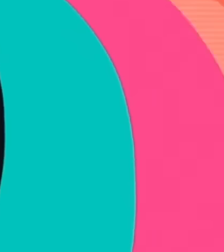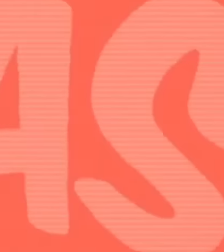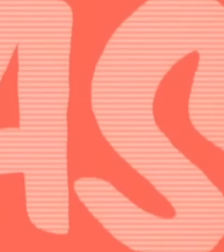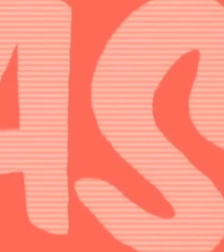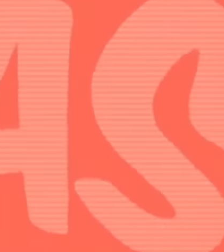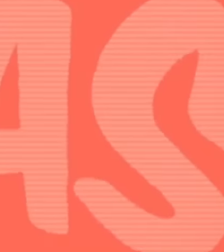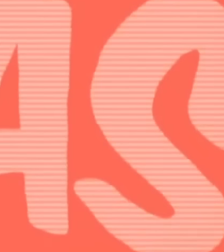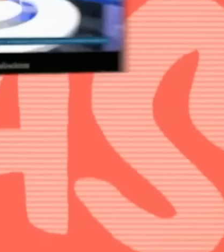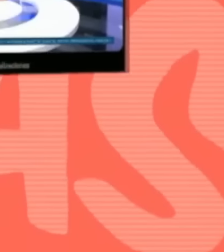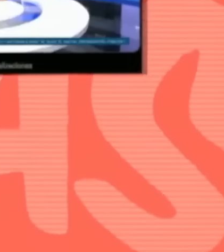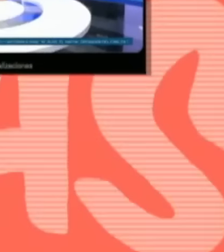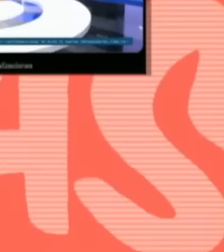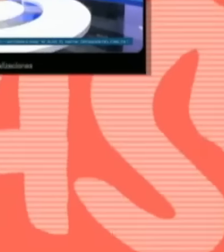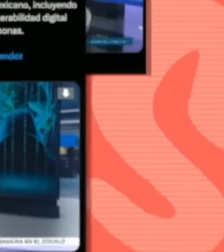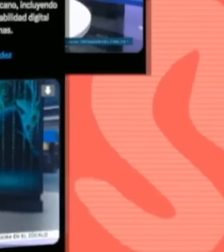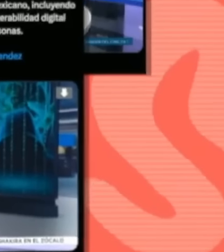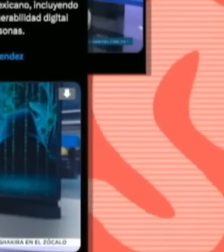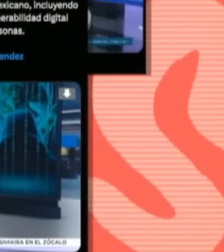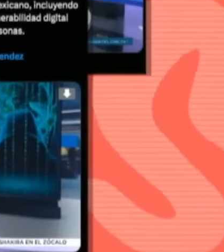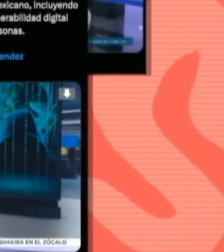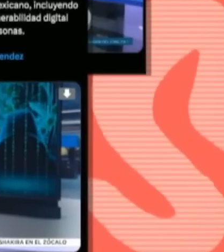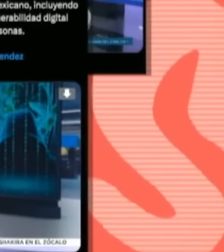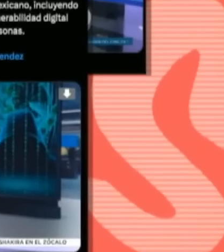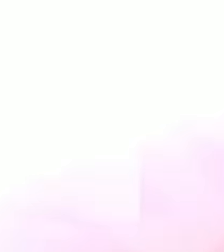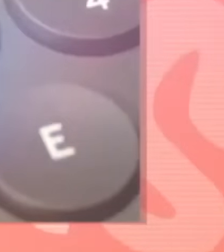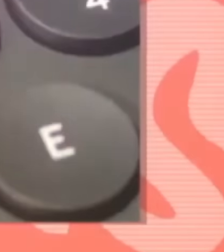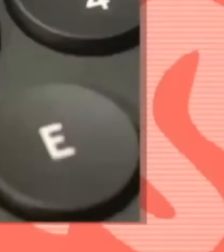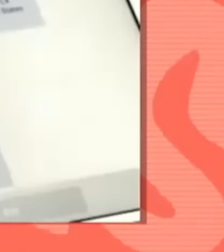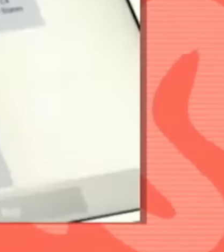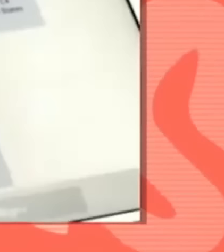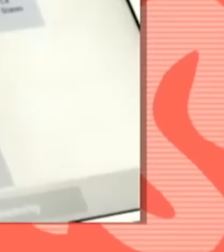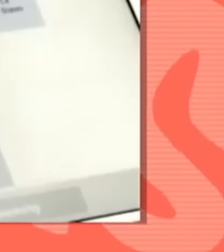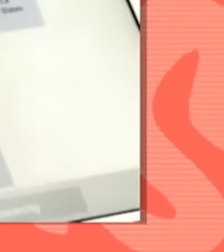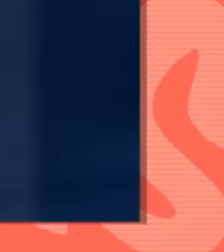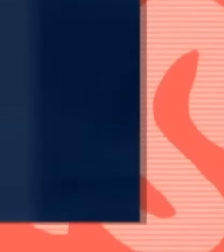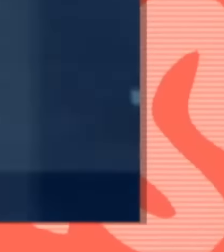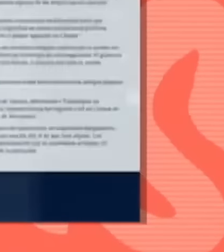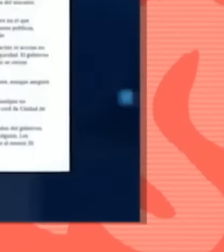Seis. Un hacker robó millones de registros de la base de datos del SAT. Total, se sustrajeron